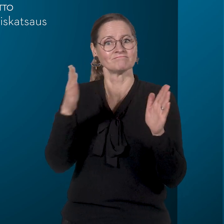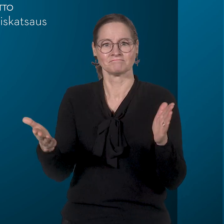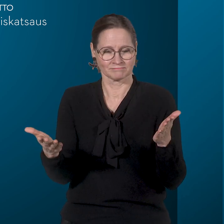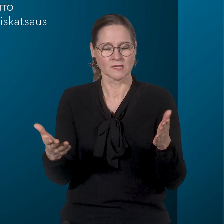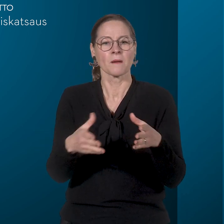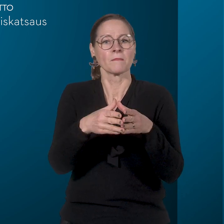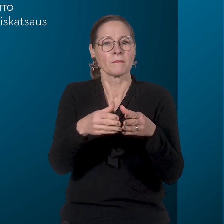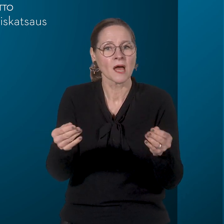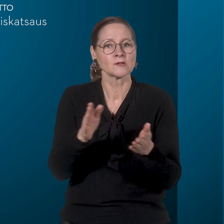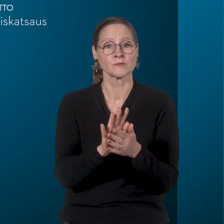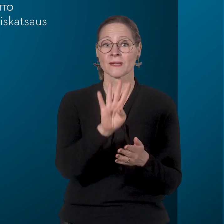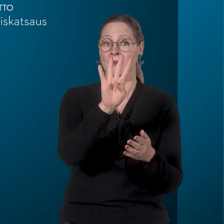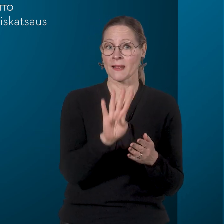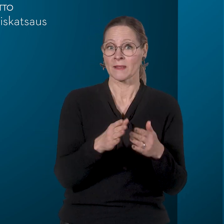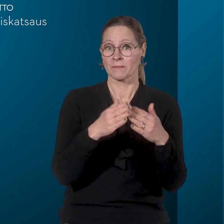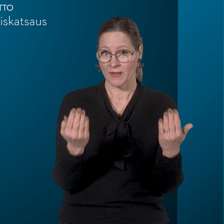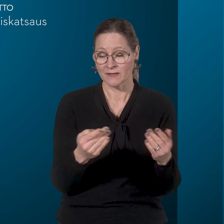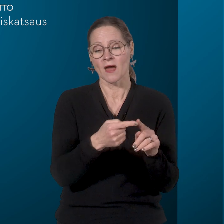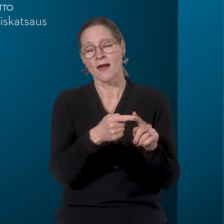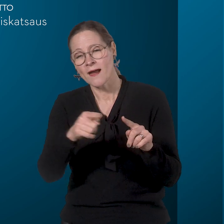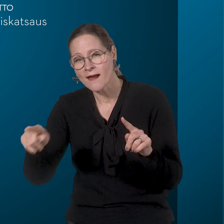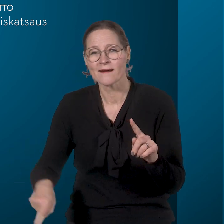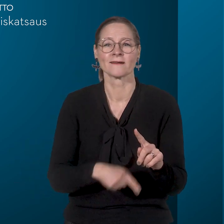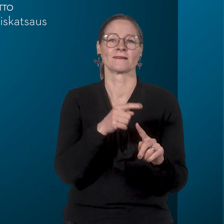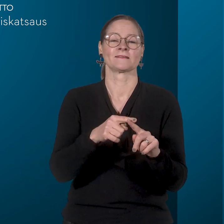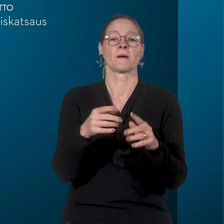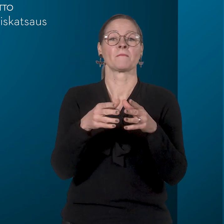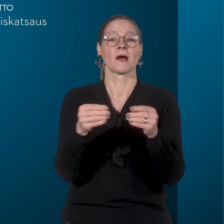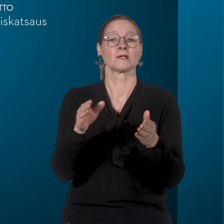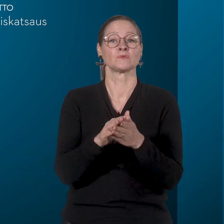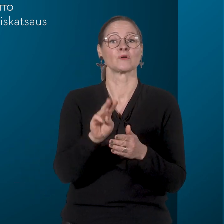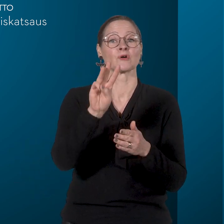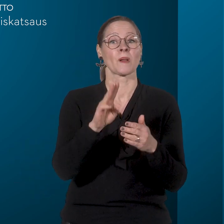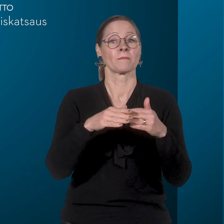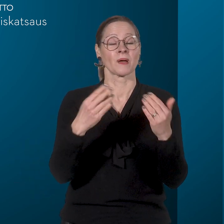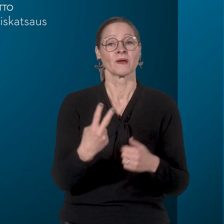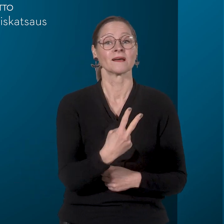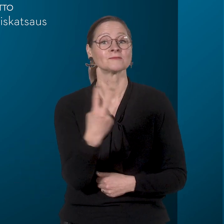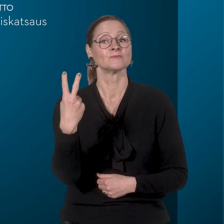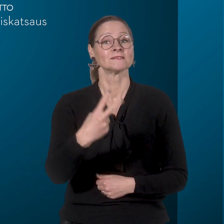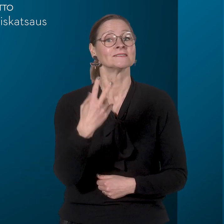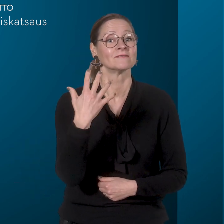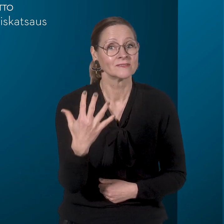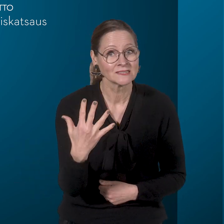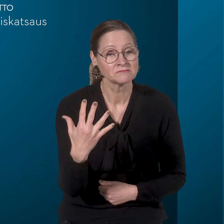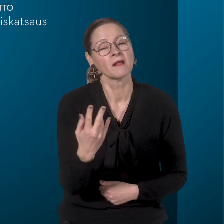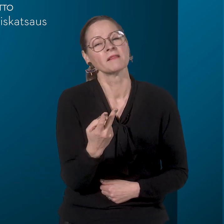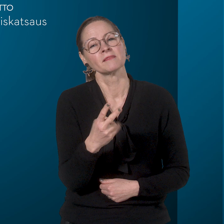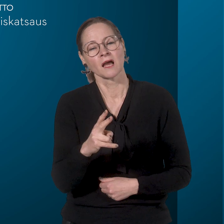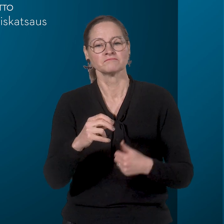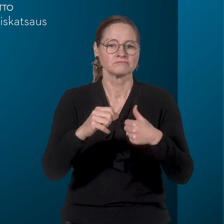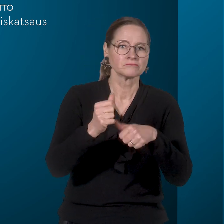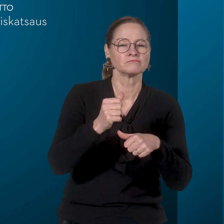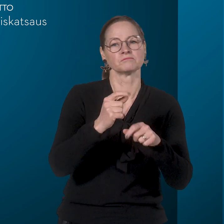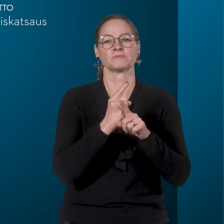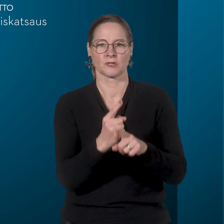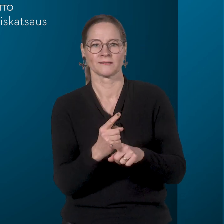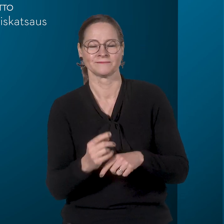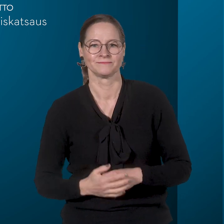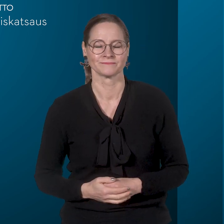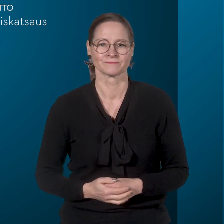aikavälille 4.3.2024–3.3.2025 tai sopimuksen mukaan.